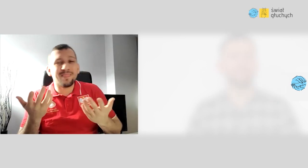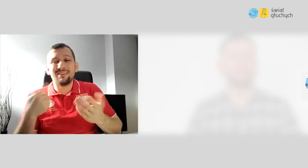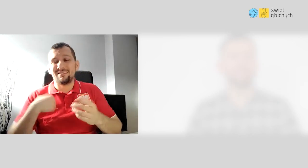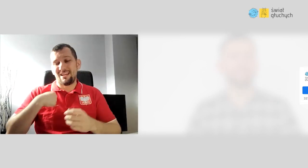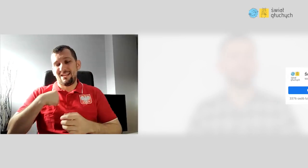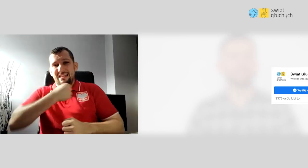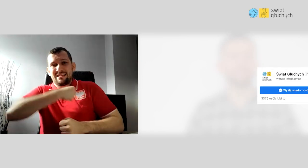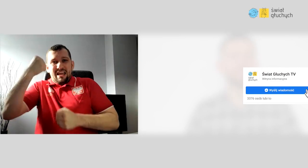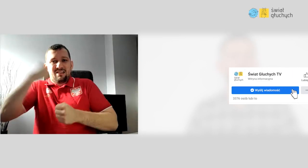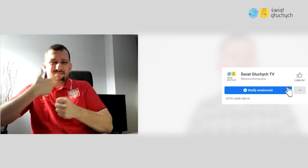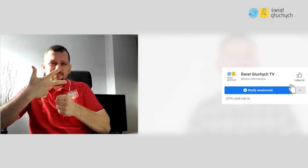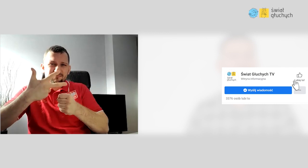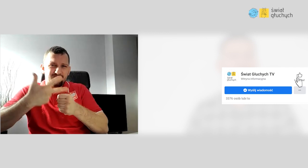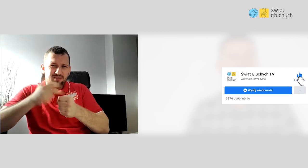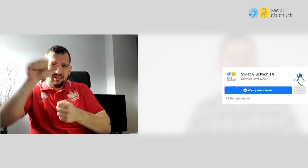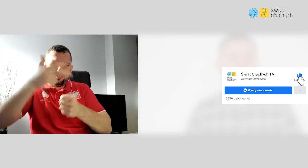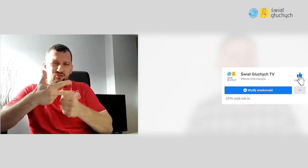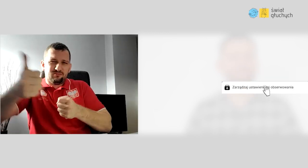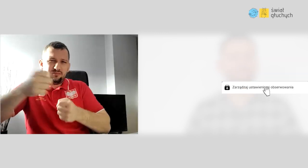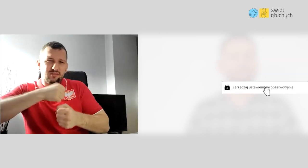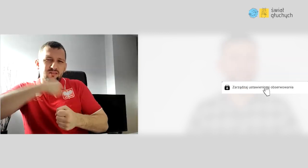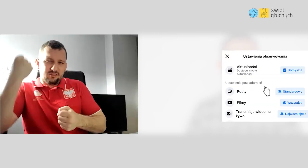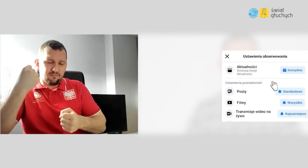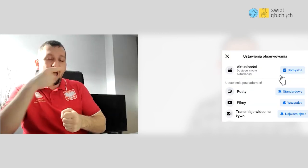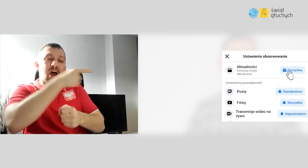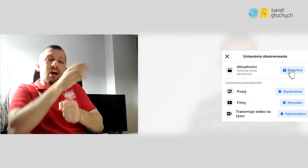Powiem tak: ja teraz mam 30 lat, młodszy już nie będę.